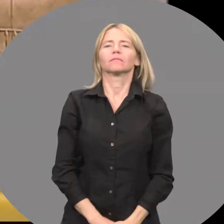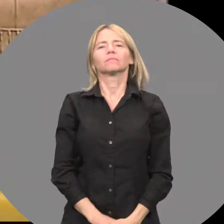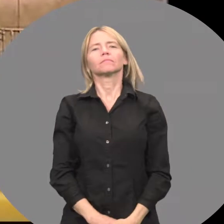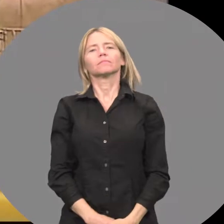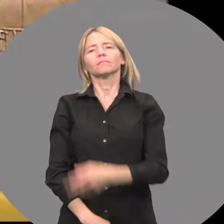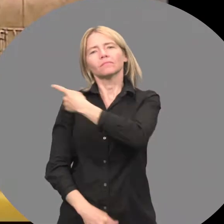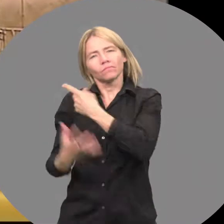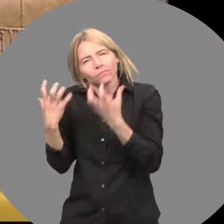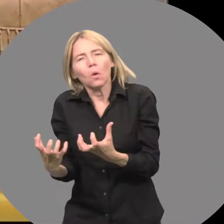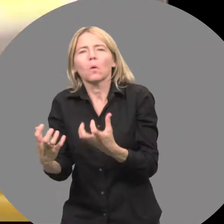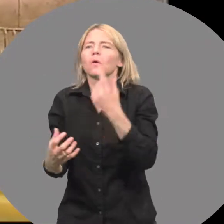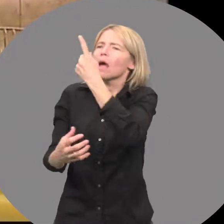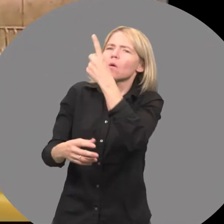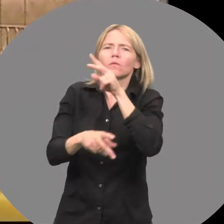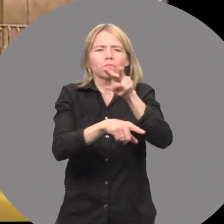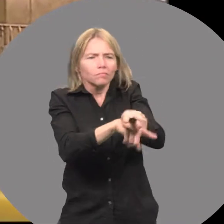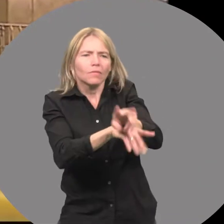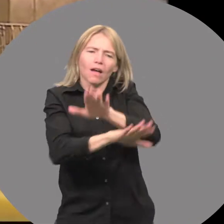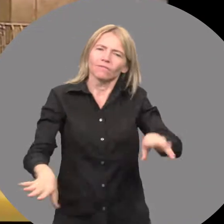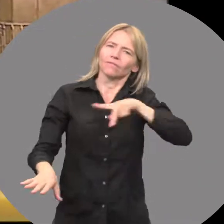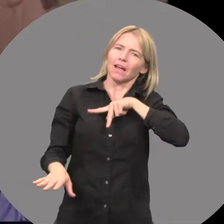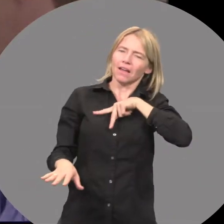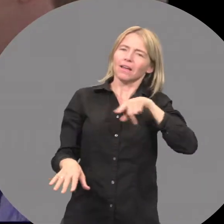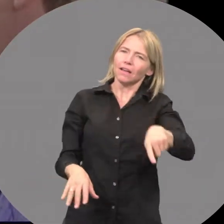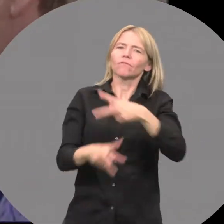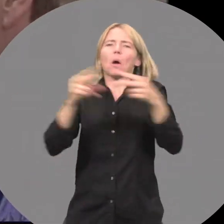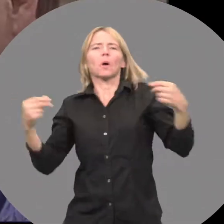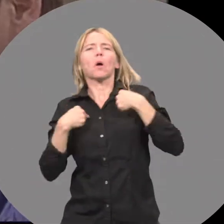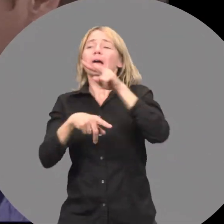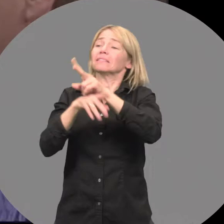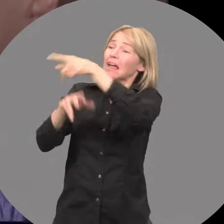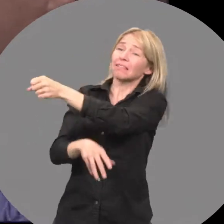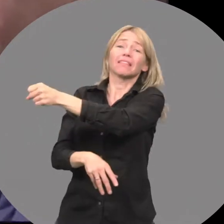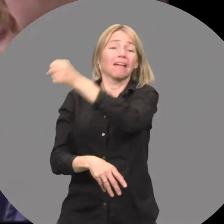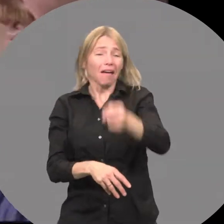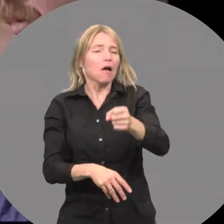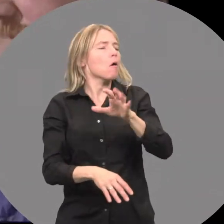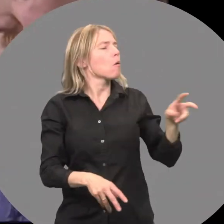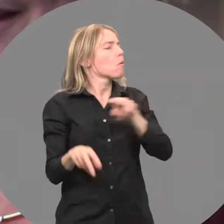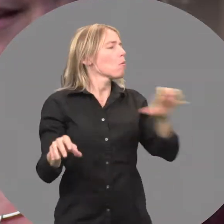Nous voulions quelqu'un qui s'occuperait de notre enfant. Et non d'une gardienne qui allait le planter devant la télévision.